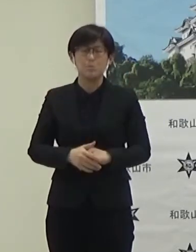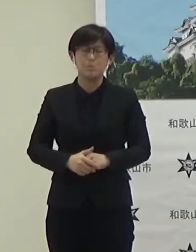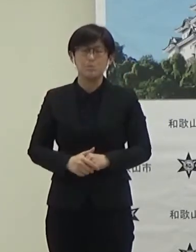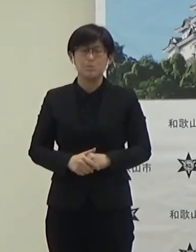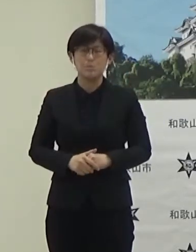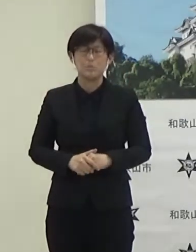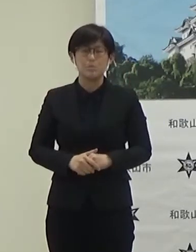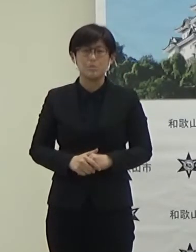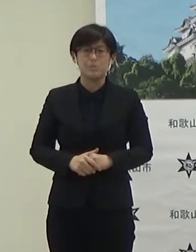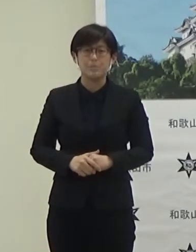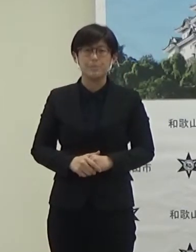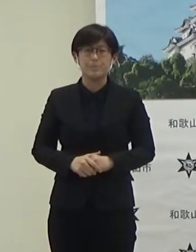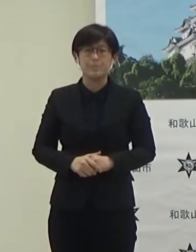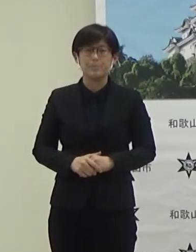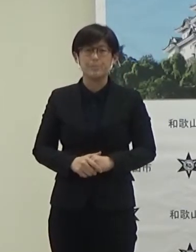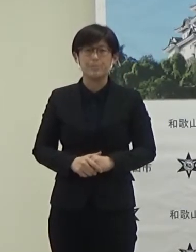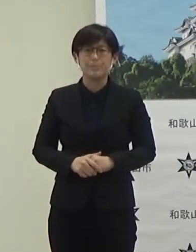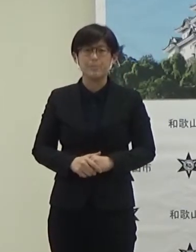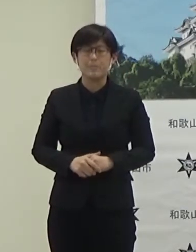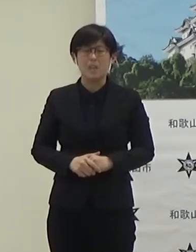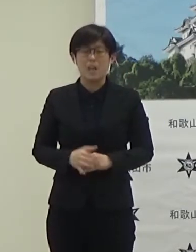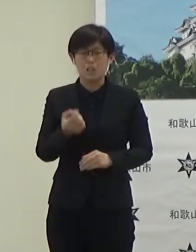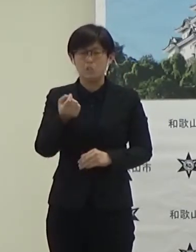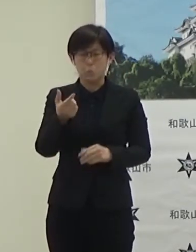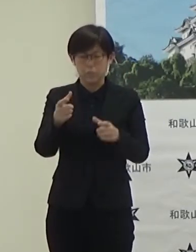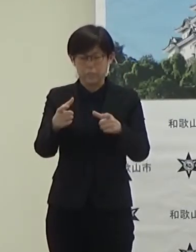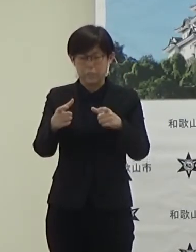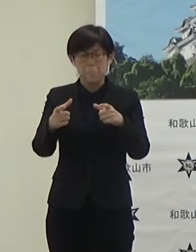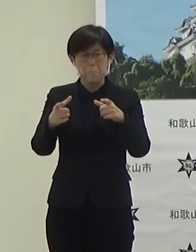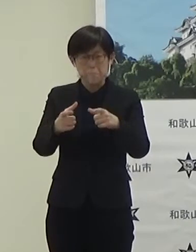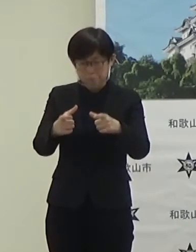やっぱりちょっとリバウンド出だしたなっていう感じがしてます。